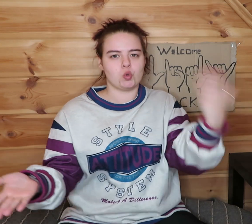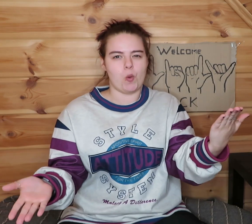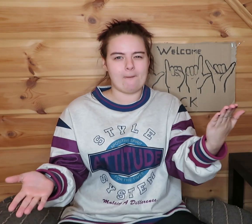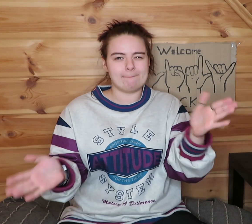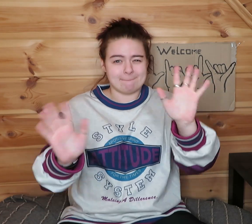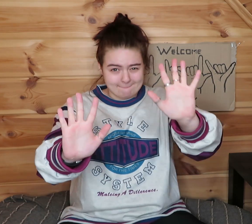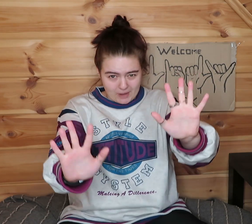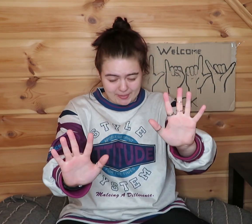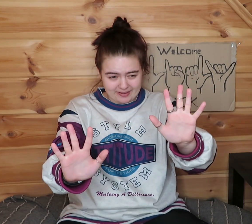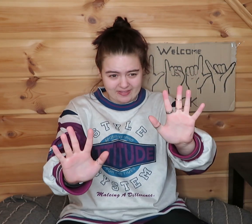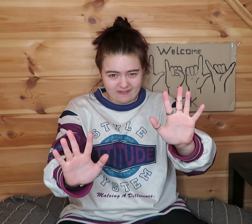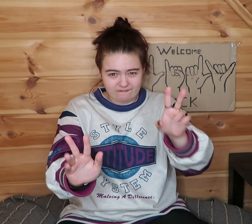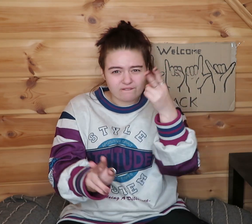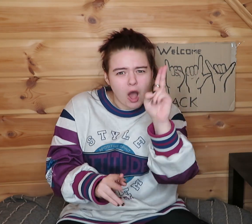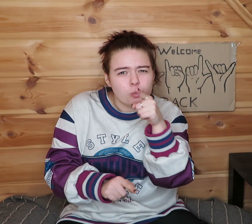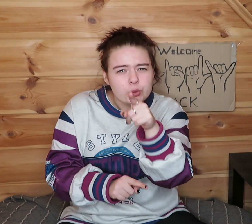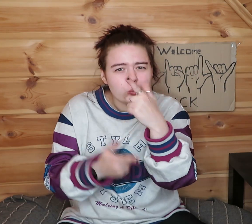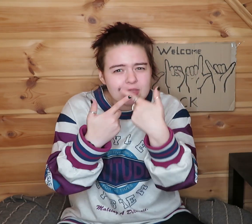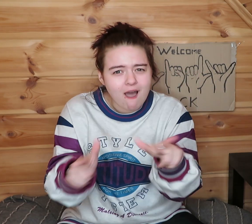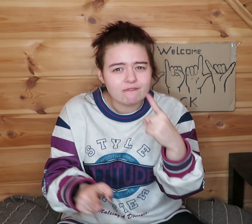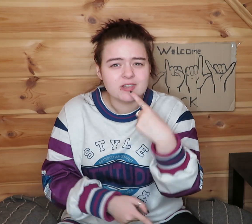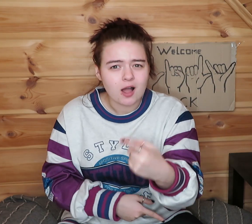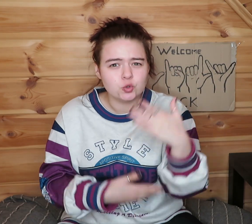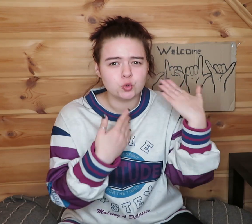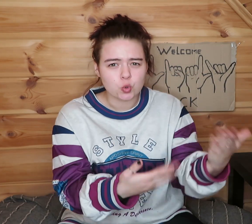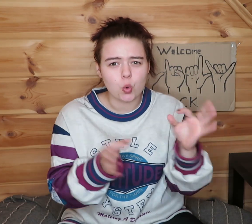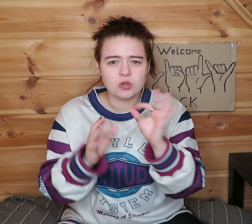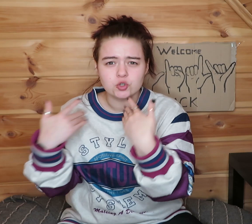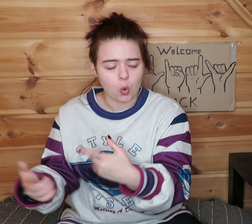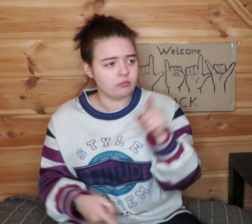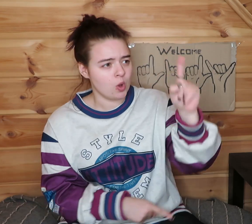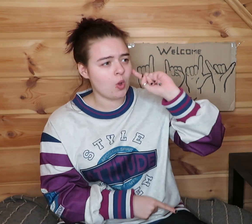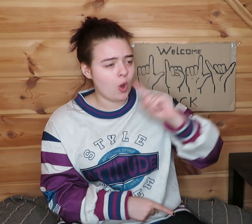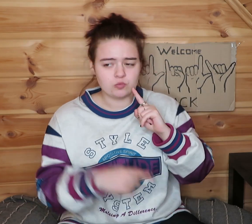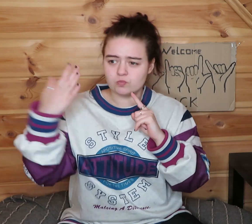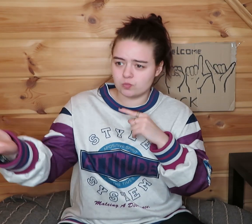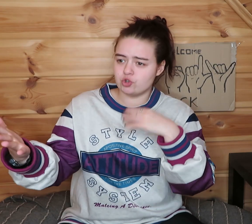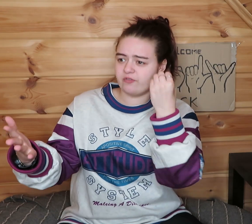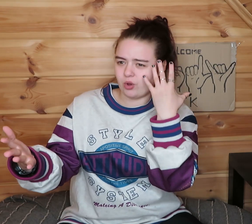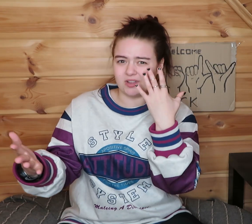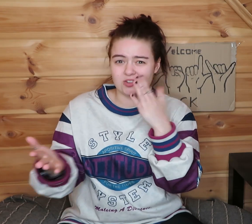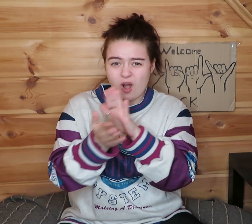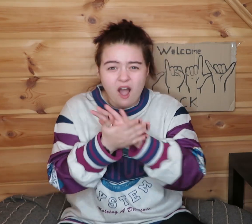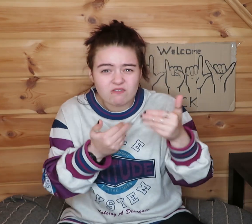Moment! Warum darfst du entscheiden, dass Personen taub oder schwerhörig sind?!